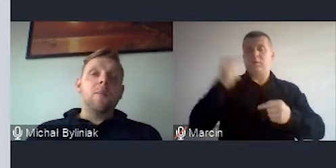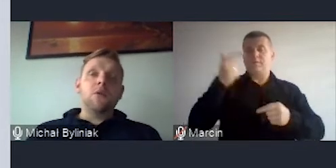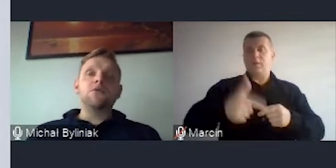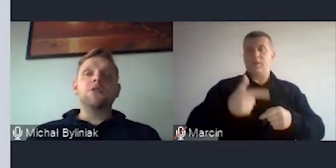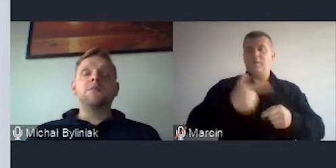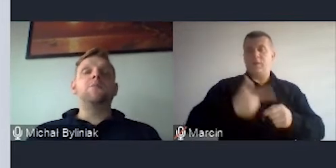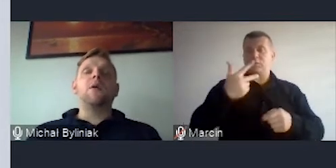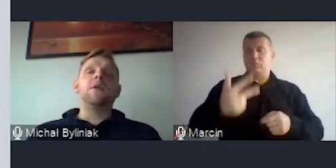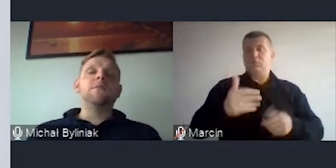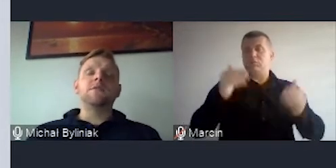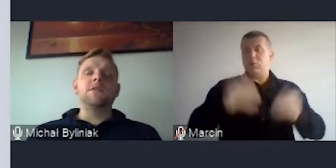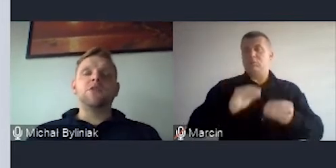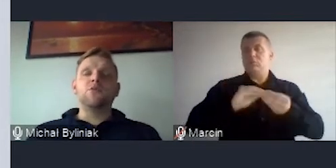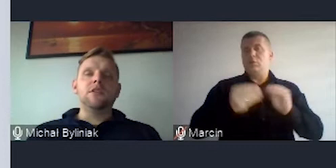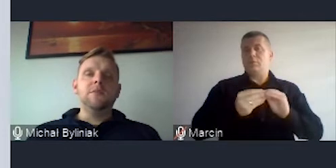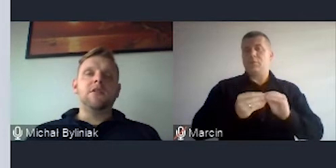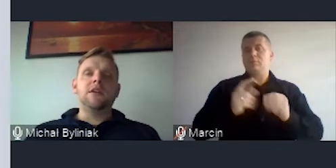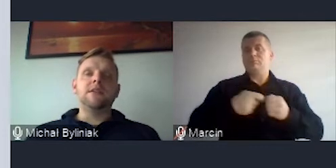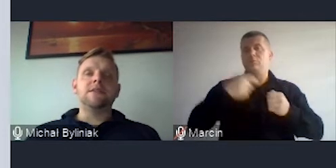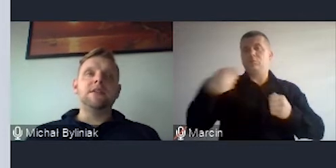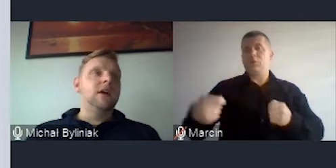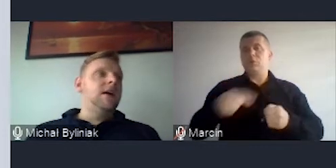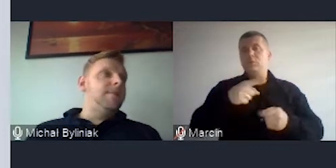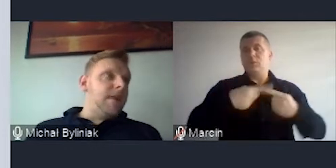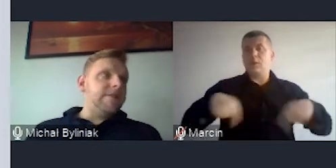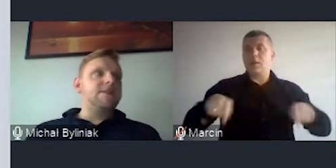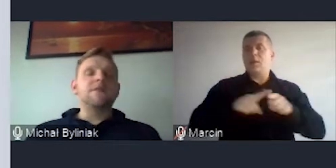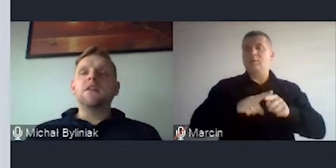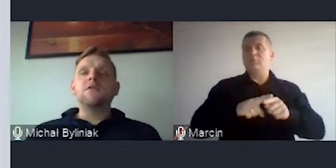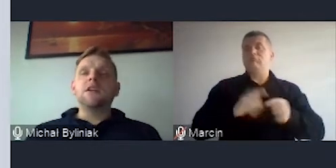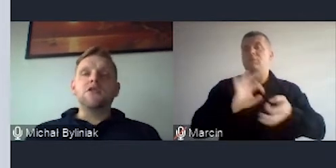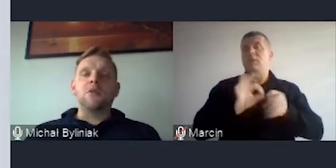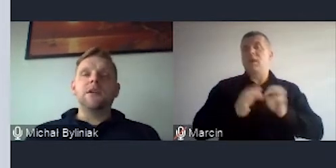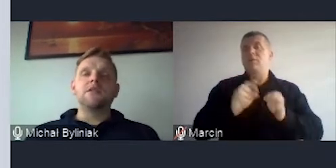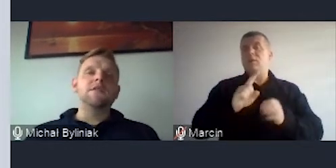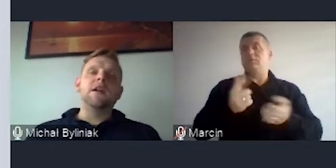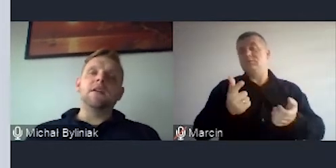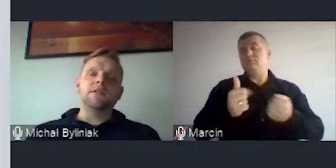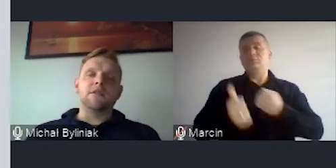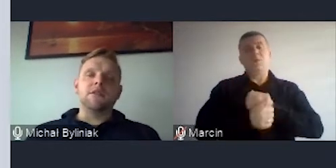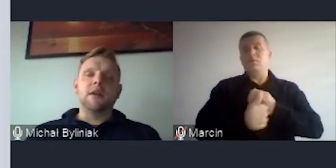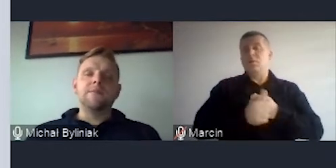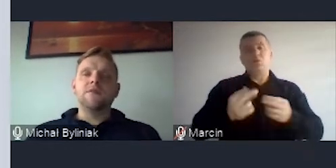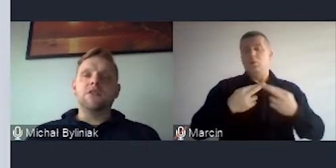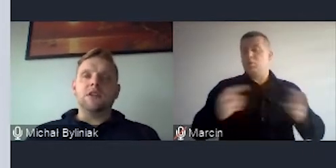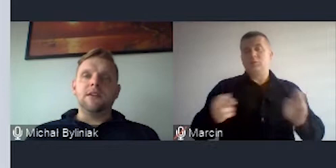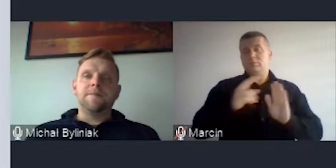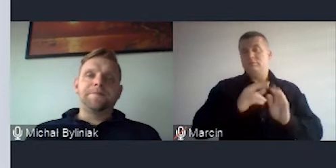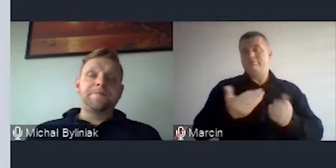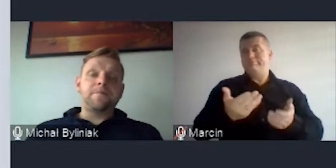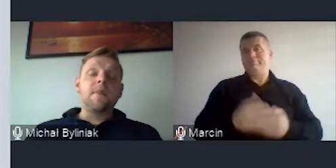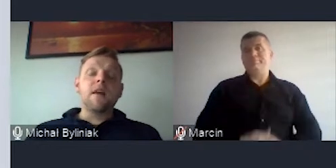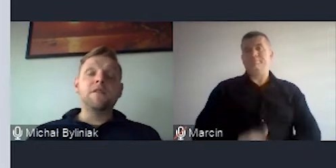może być problem z przedłużeniem jego realizacji, nawet ze względu na jakieś obiektywne, istotne czynniki.